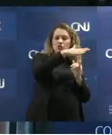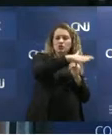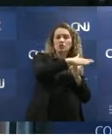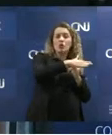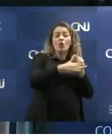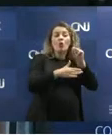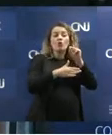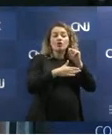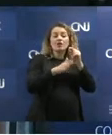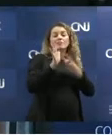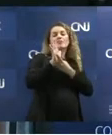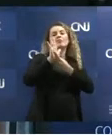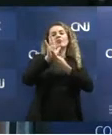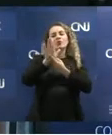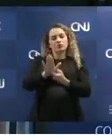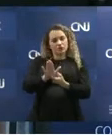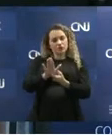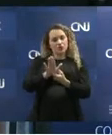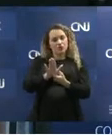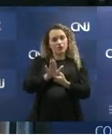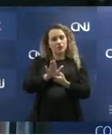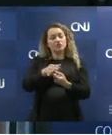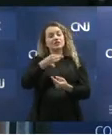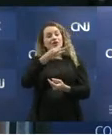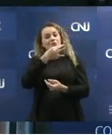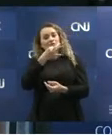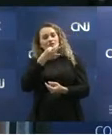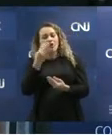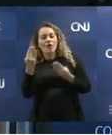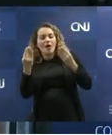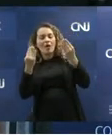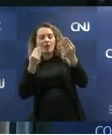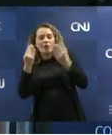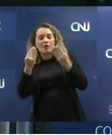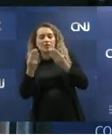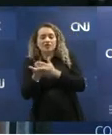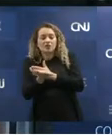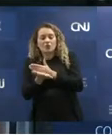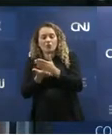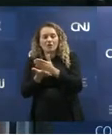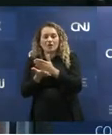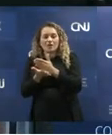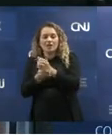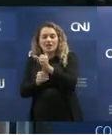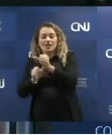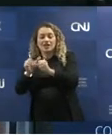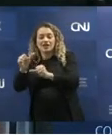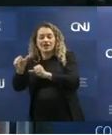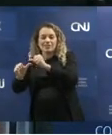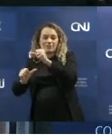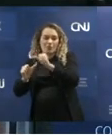Essa tese de paridade na origem em que se congela a alternância, não se afasta a alternância